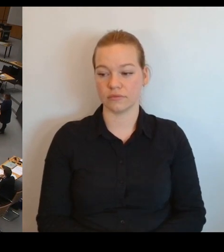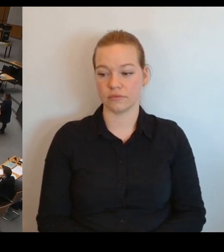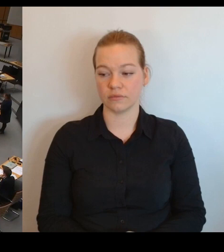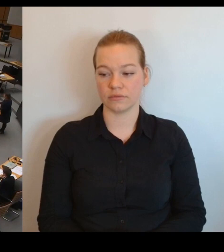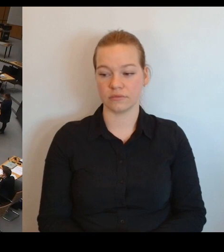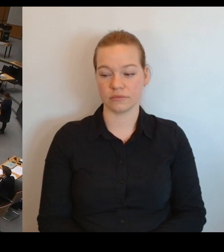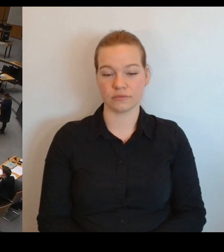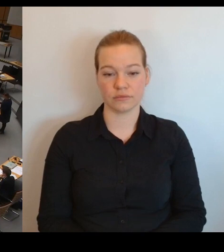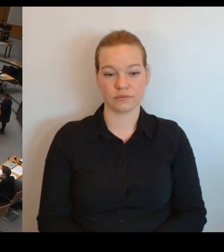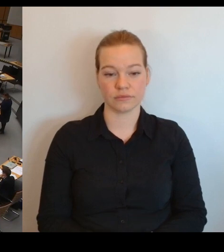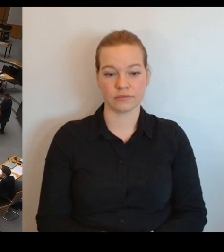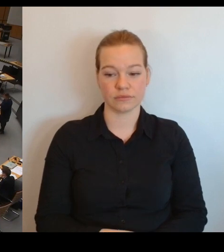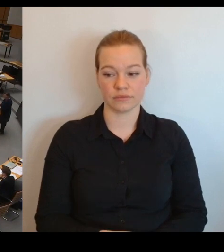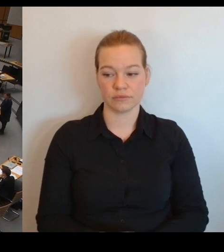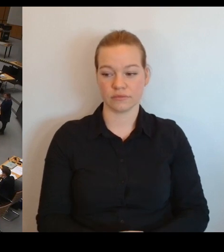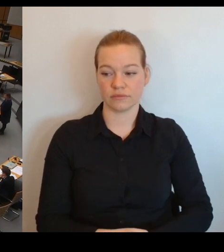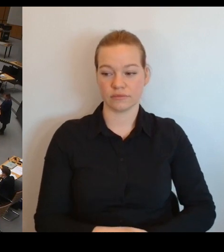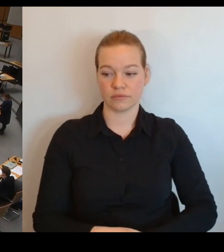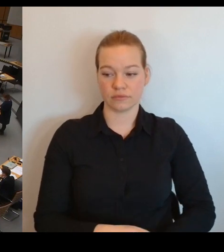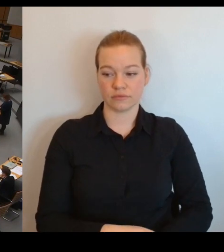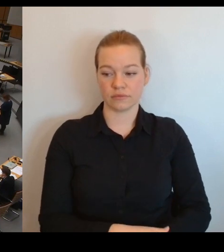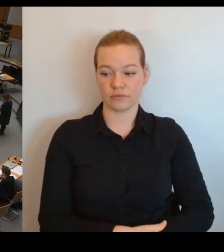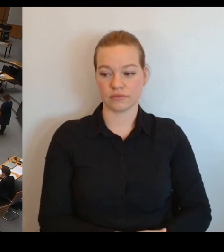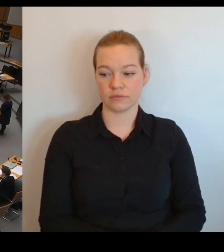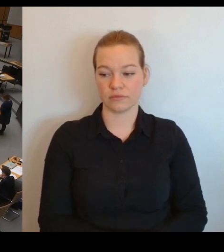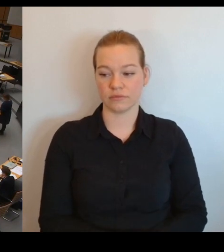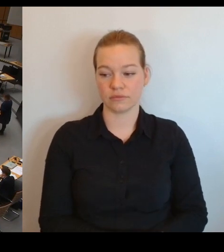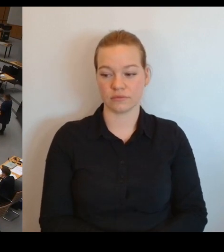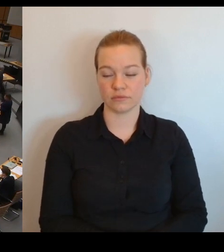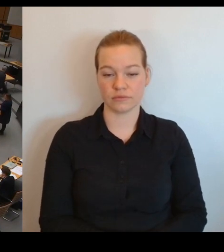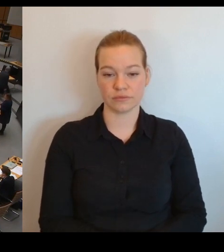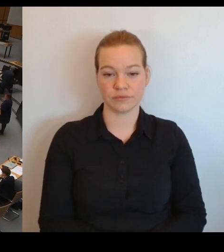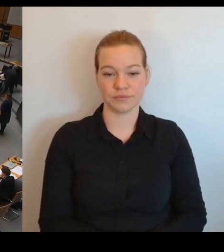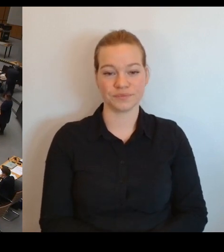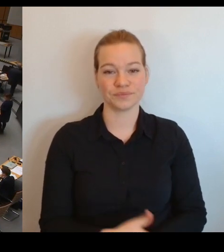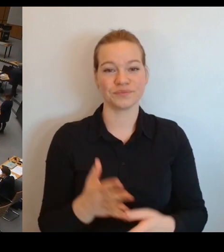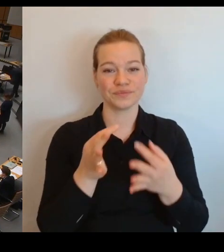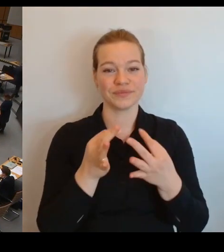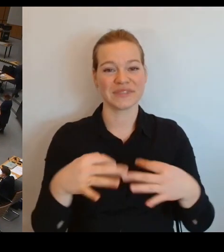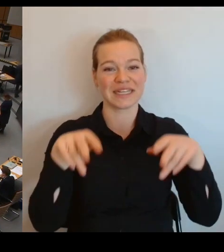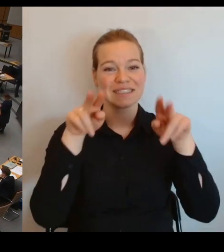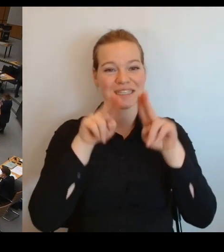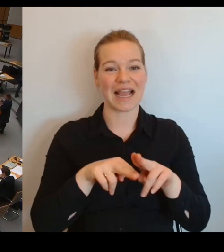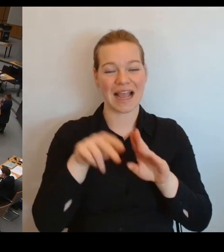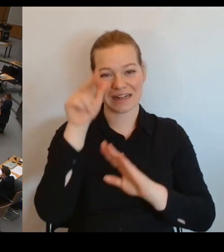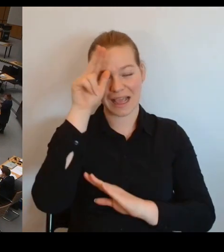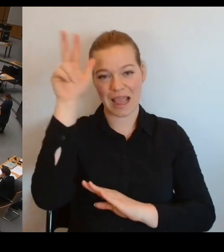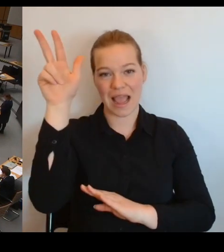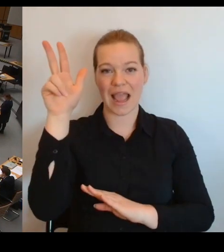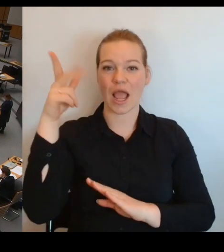Sehr geehrter Herr Präsident Verehrte Kolleginnen! Unter der Kampagne Wir fahren zusammen!